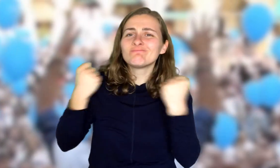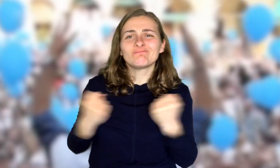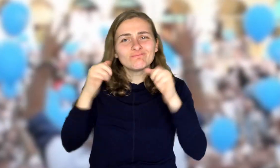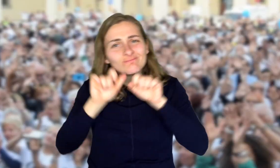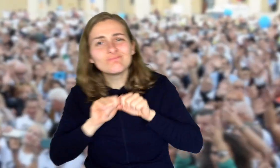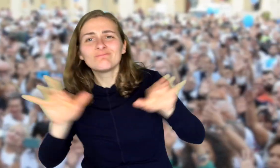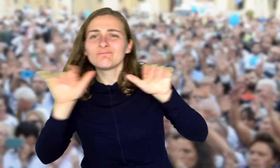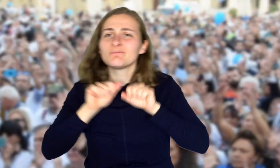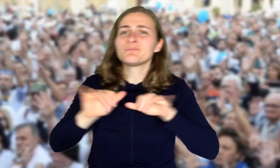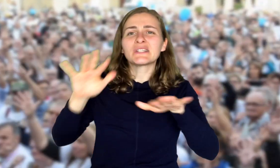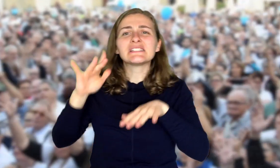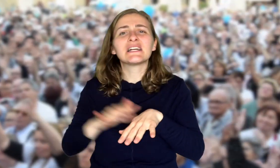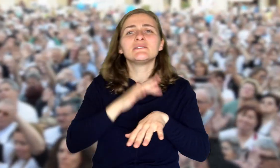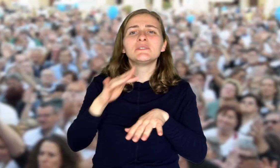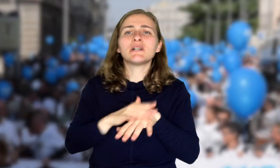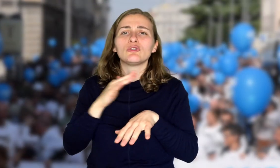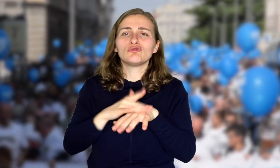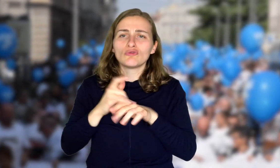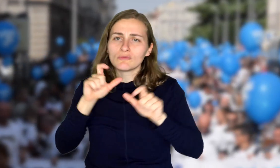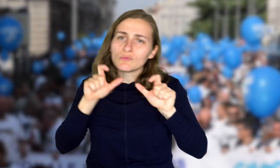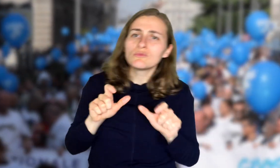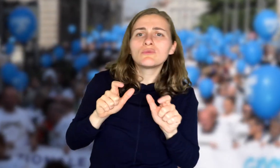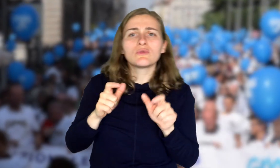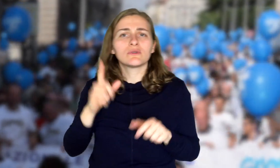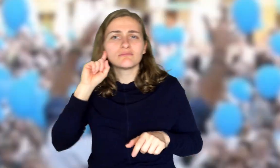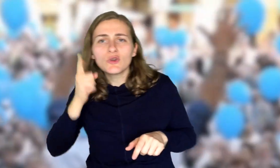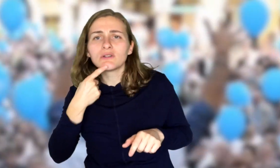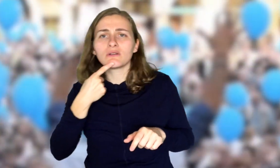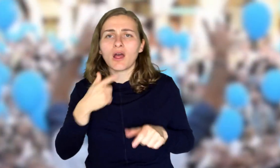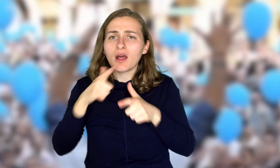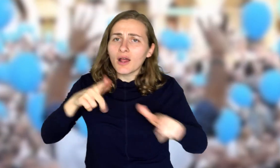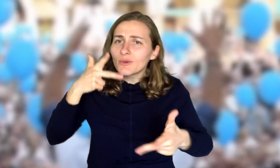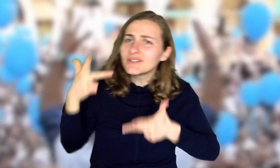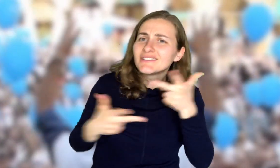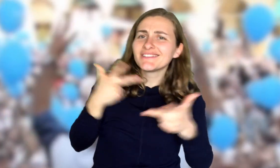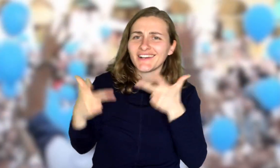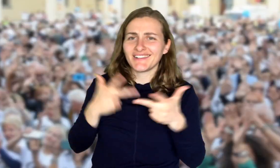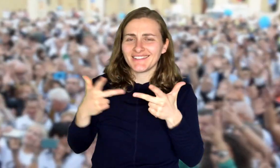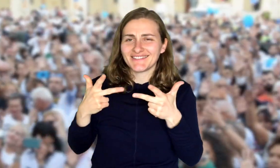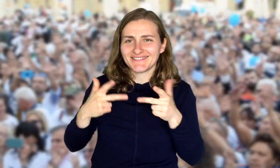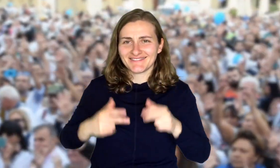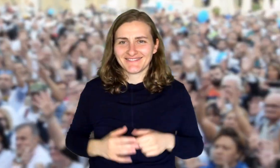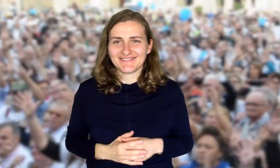con iniziative per sensibilizzare l’opinione pubblica su sordità e lingue dei segni.